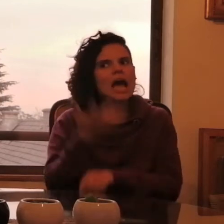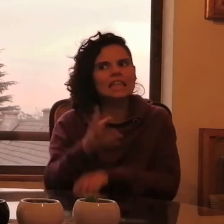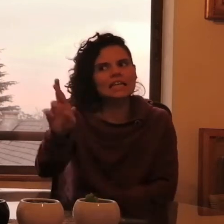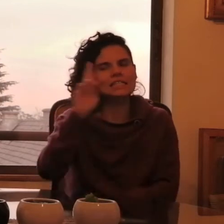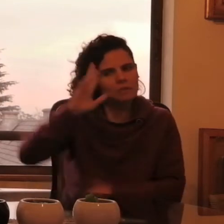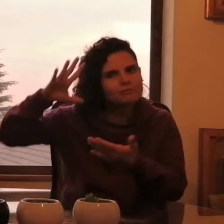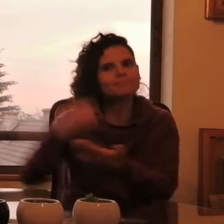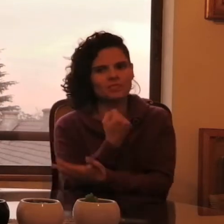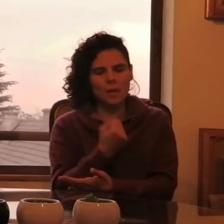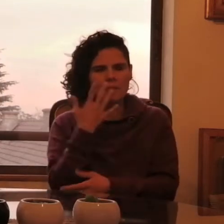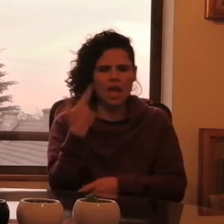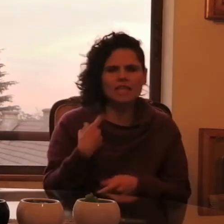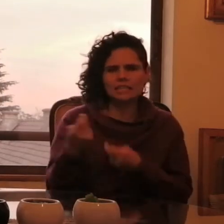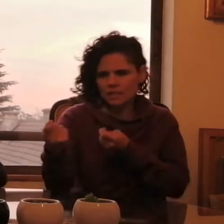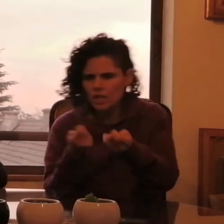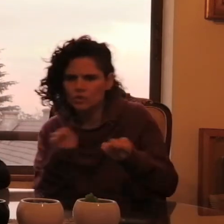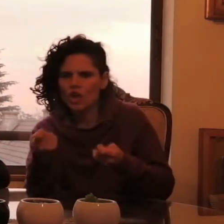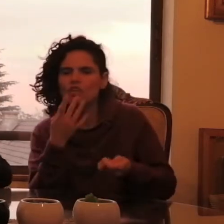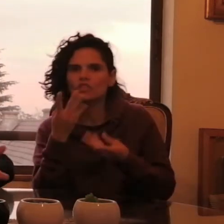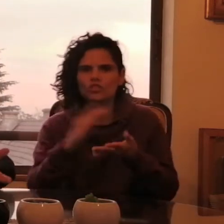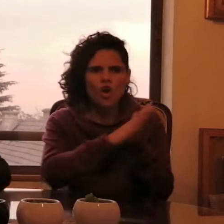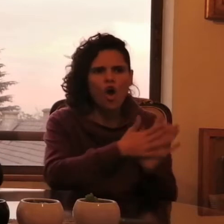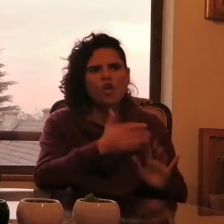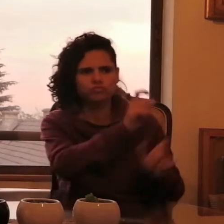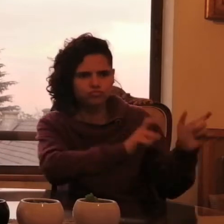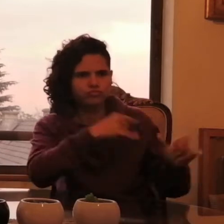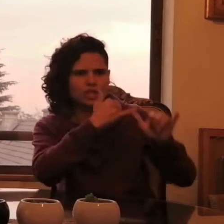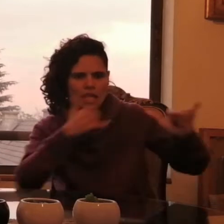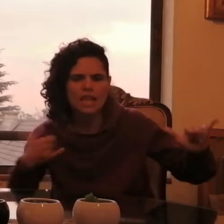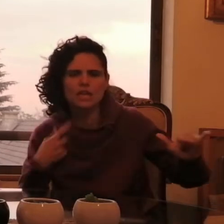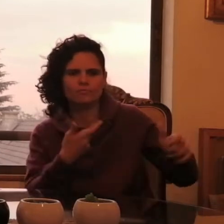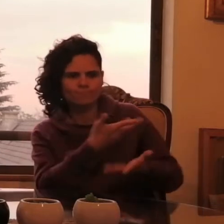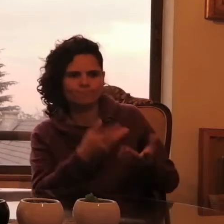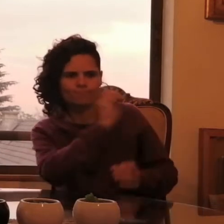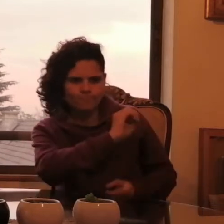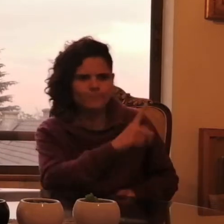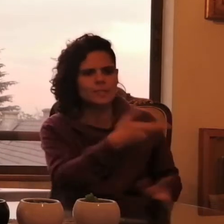negociando lo que querían todos los ingenieros - y aparte no es como yo me voy a postular